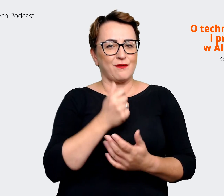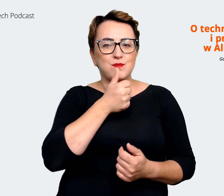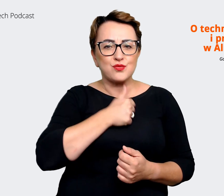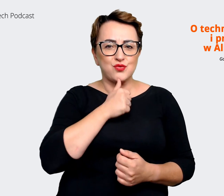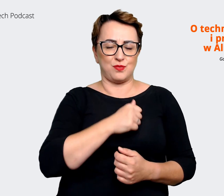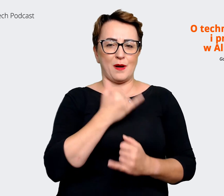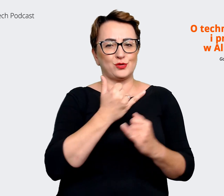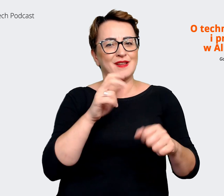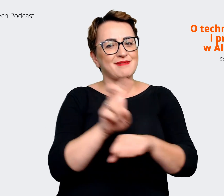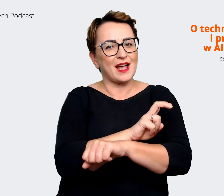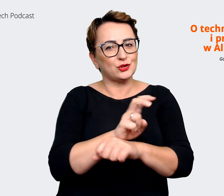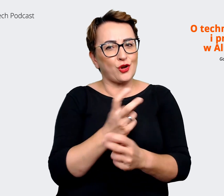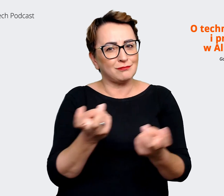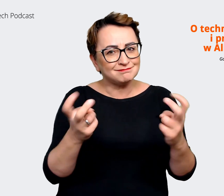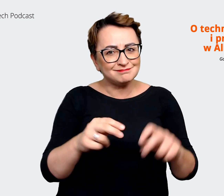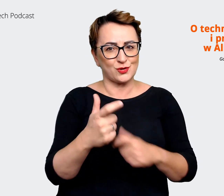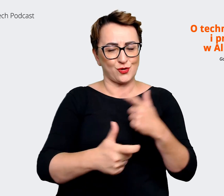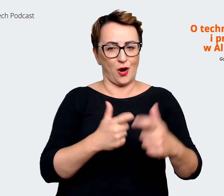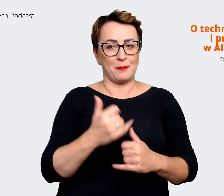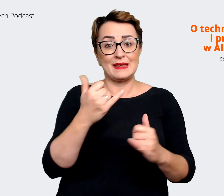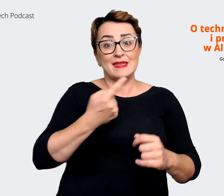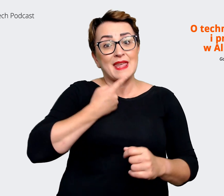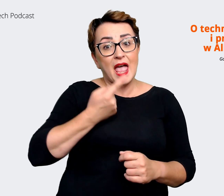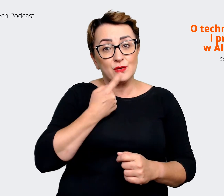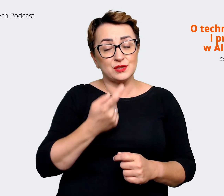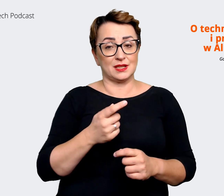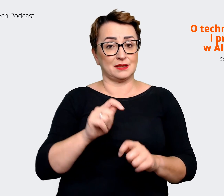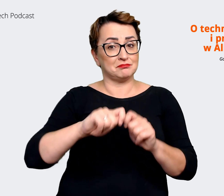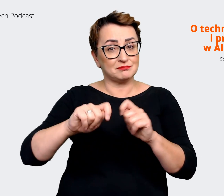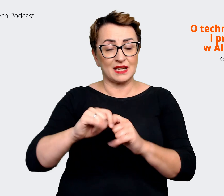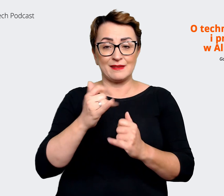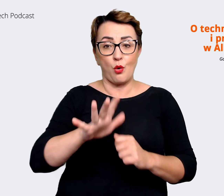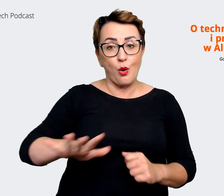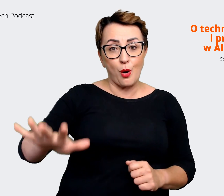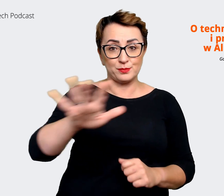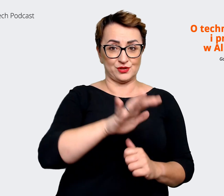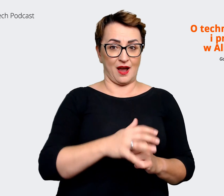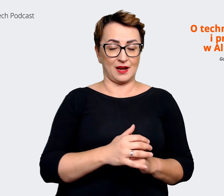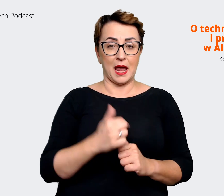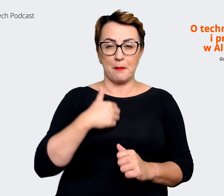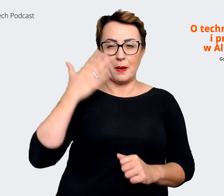sprawdzić się w innym języku, w innym obszarze. Mam nadzieję, że słuchacze znają turystykę,